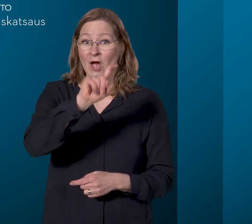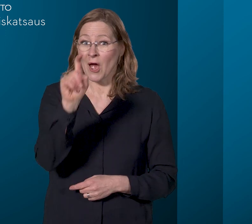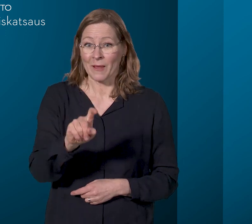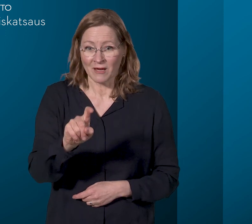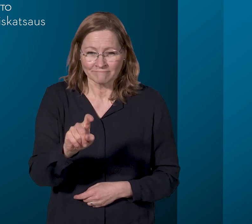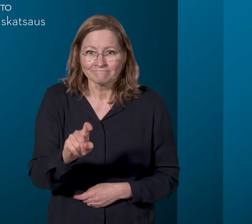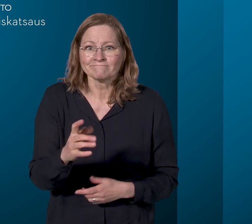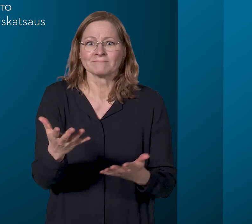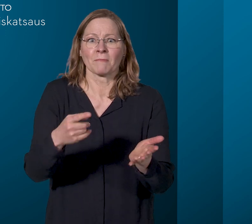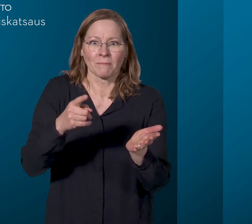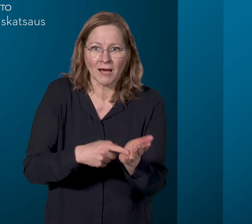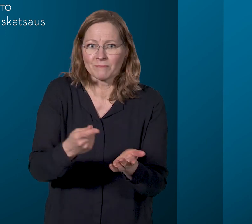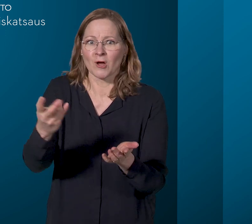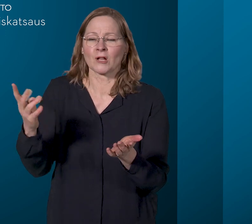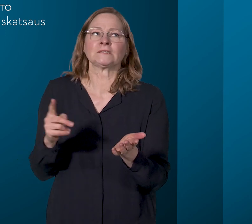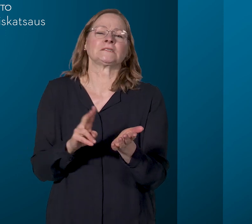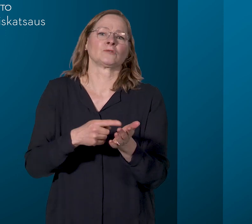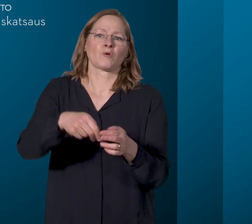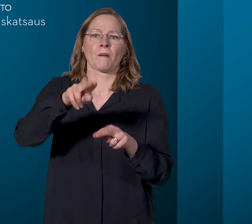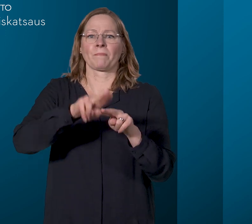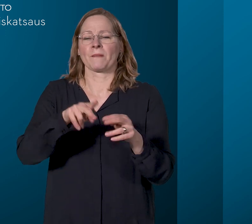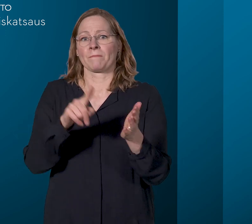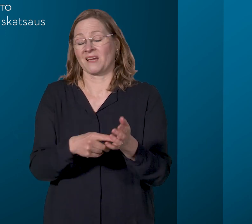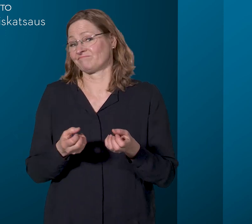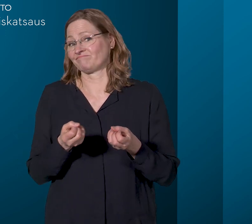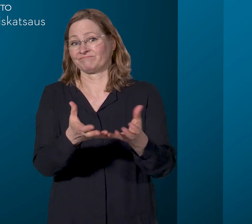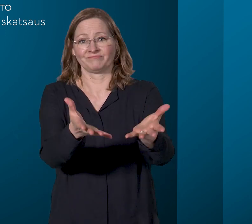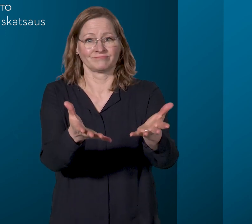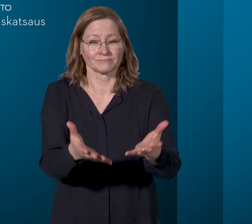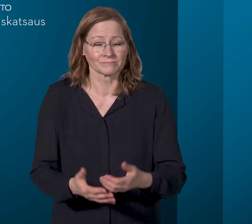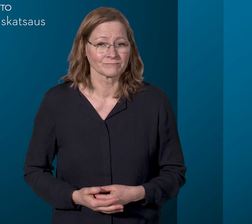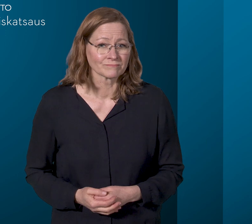jonka ongelmat ovat pakottaneet osan jopa luopumaan työpaikastaan.